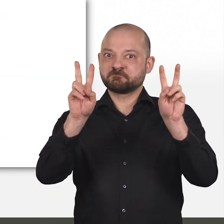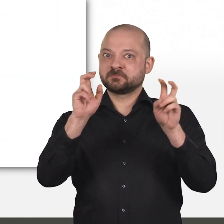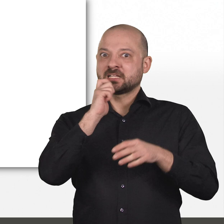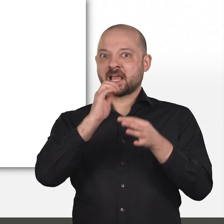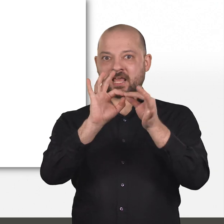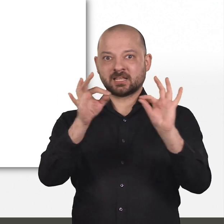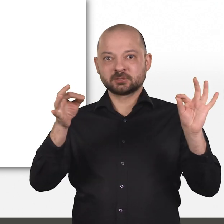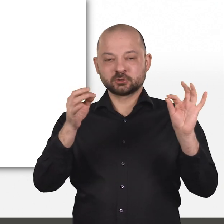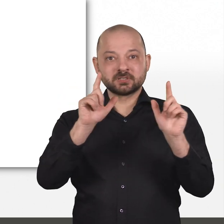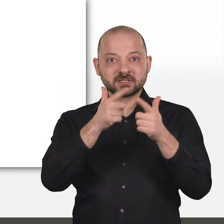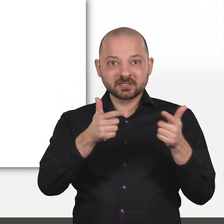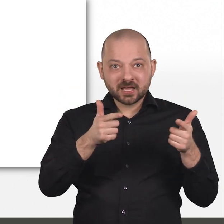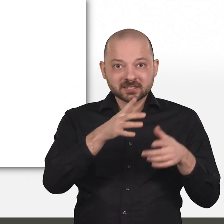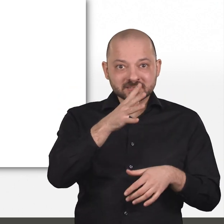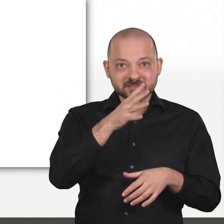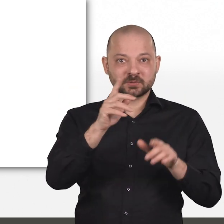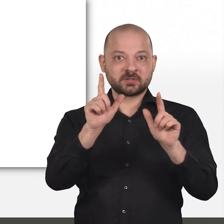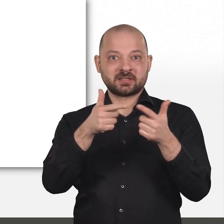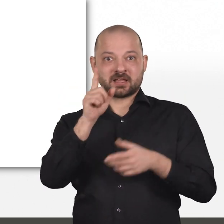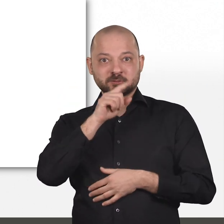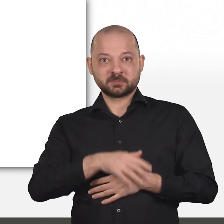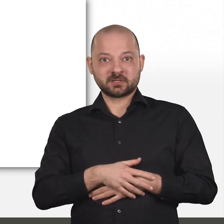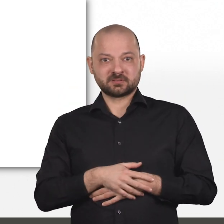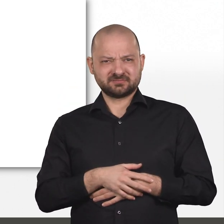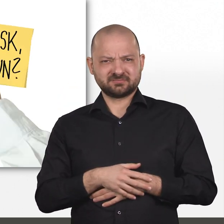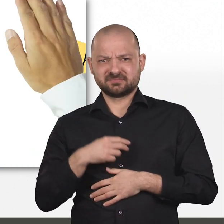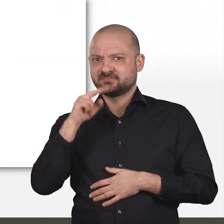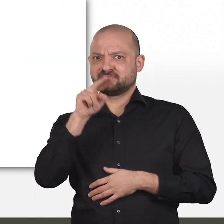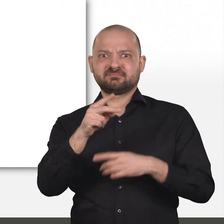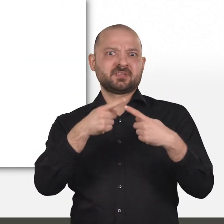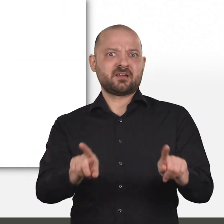“No risk, no fun?” Wir sehen das anders.